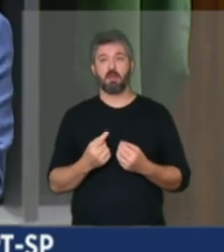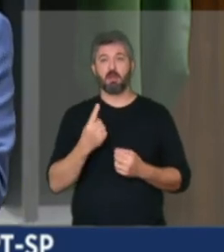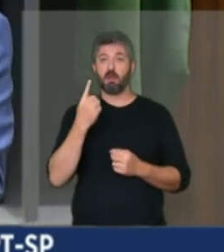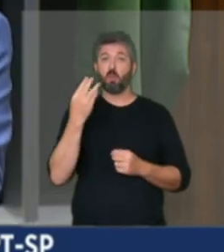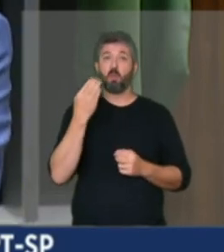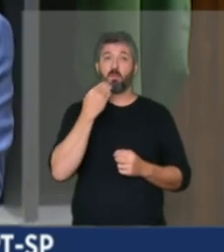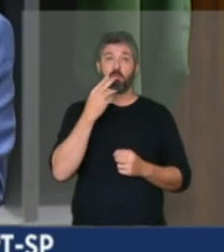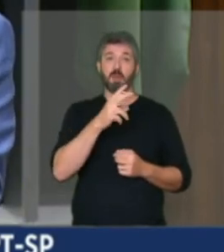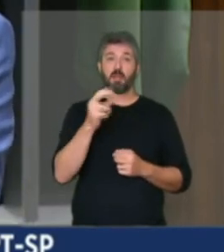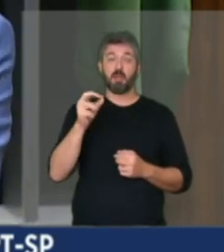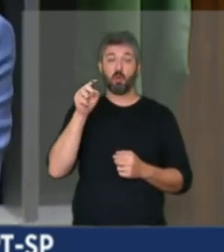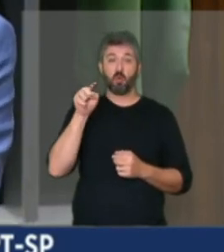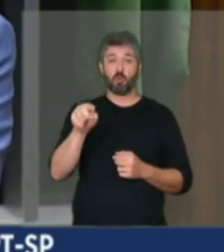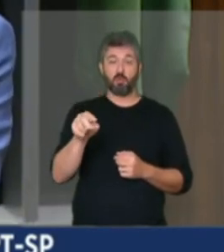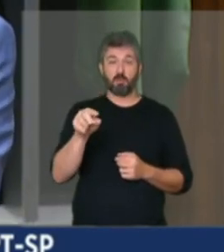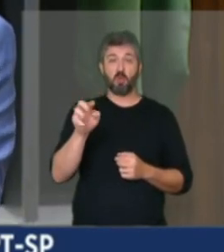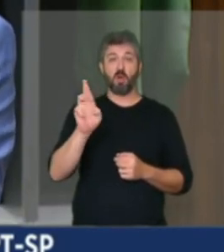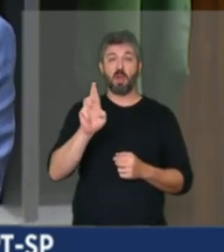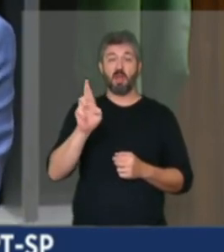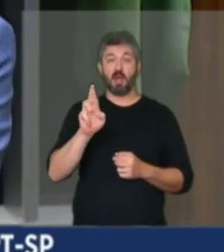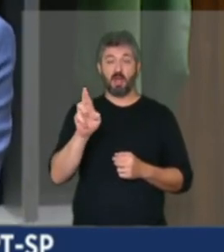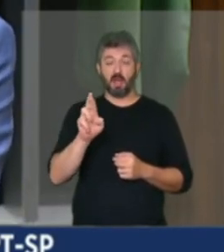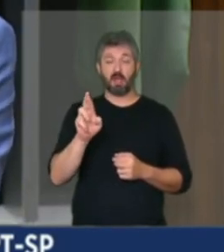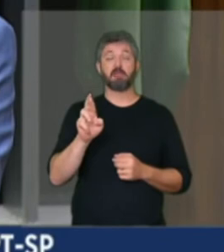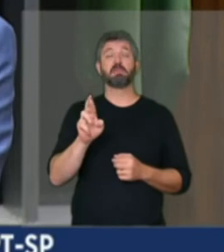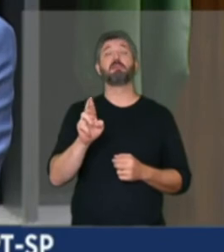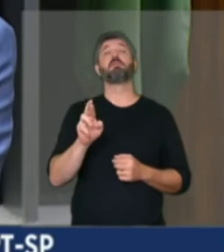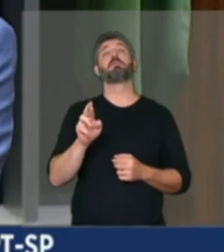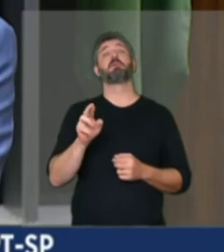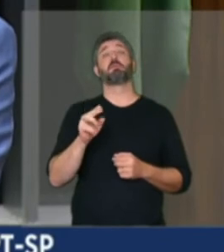DE LUCRO OS CORREIOS DERAM NO ANO DE 2020. UM BILHÃO E MEIO DE LUCRO. E AGORA ELES QUEREM